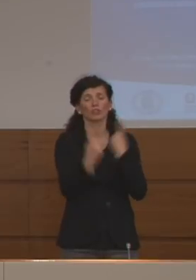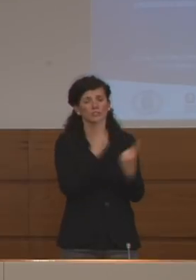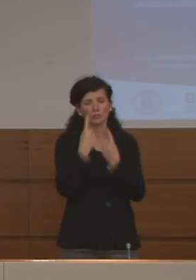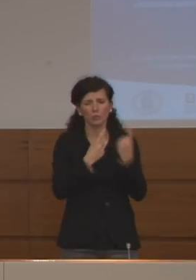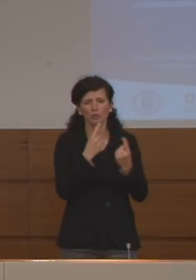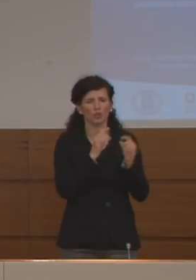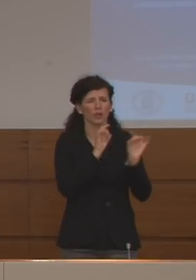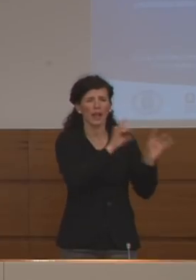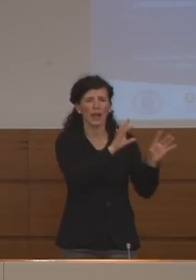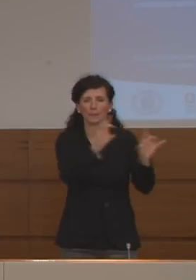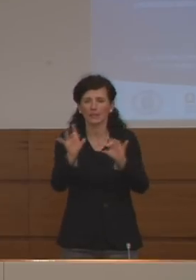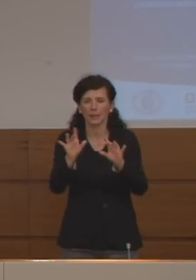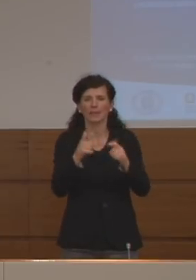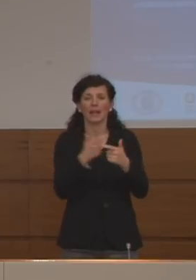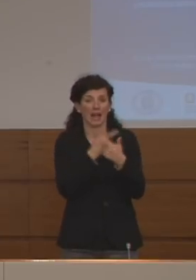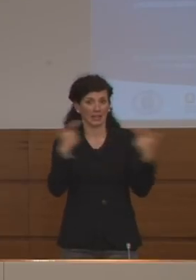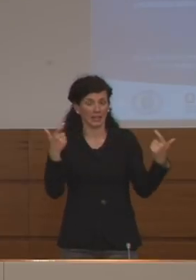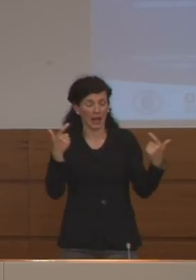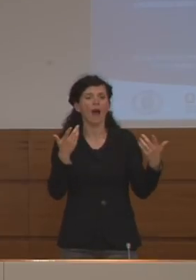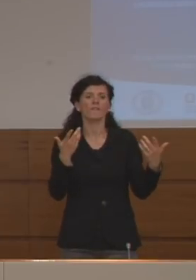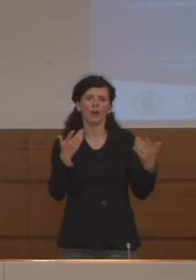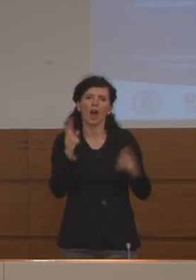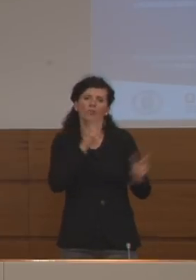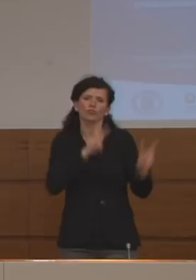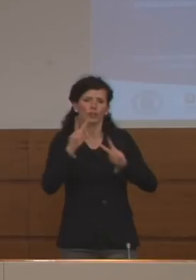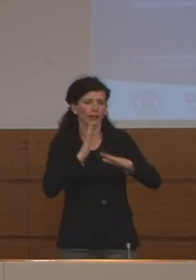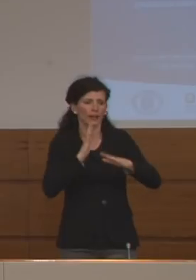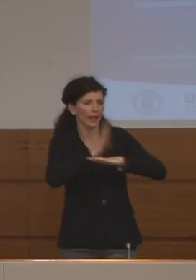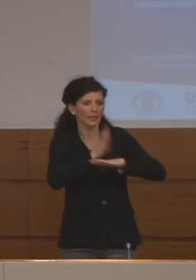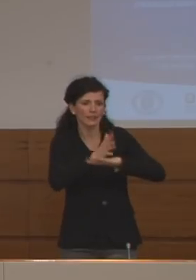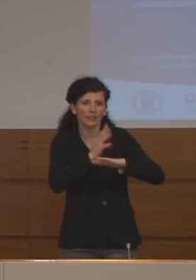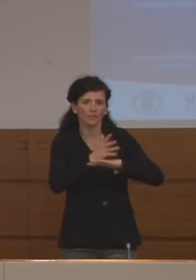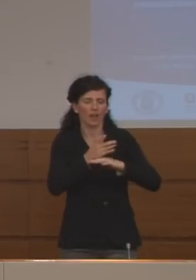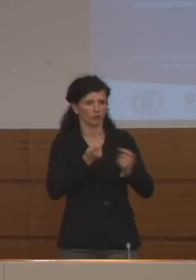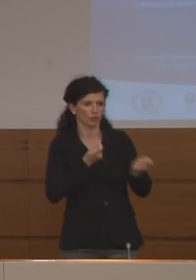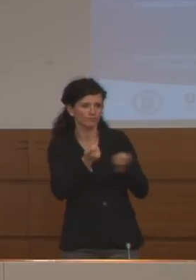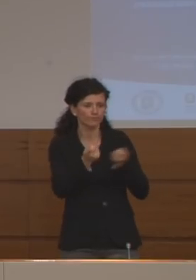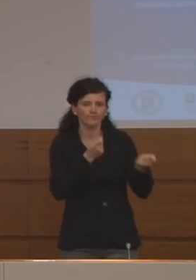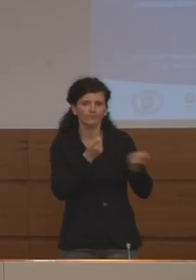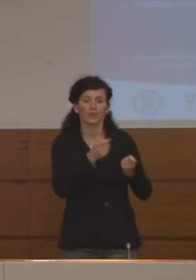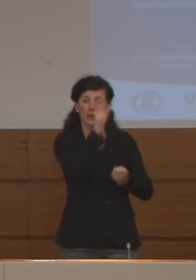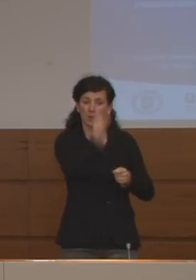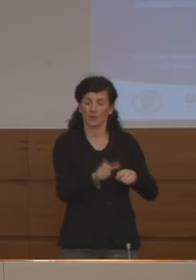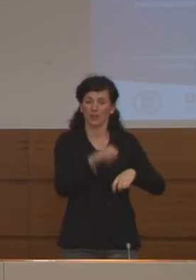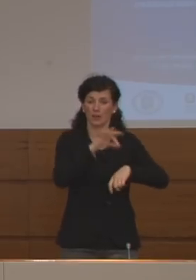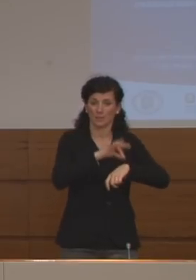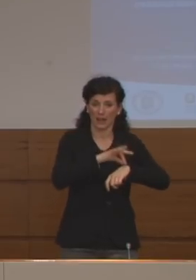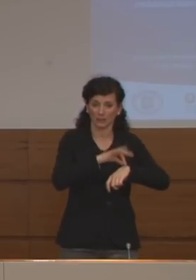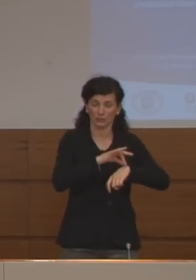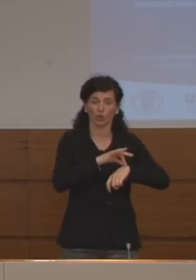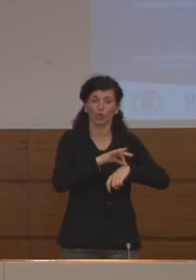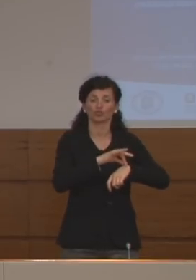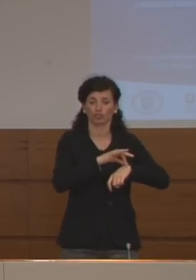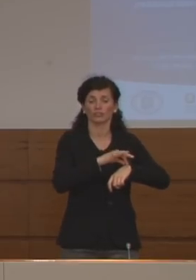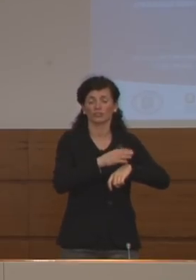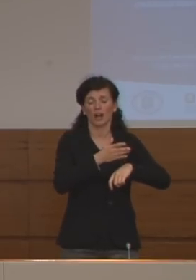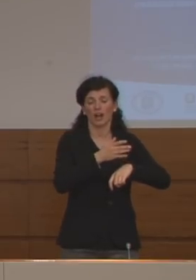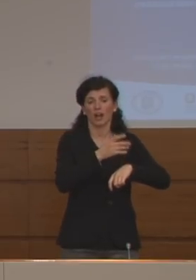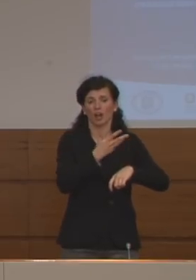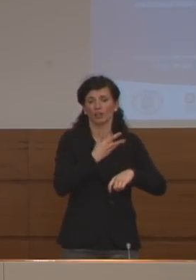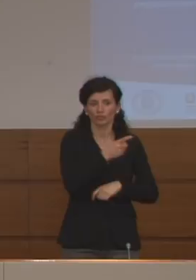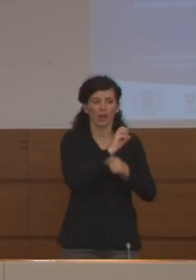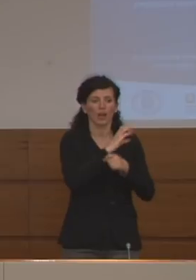la gestione dei malati affetti da patologie diverse da covid-19 che evidentemente non